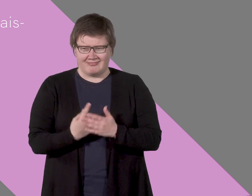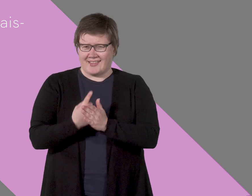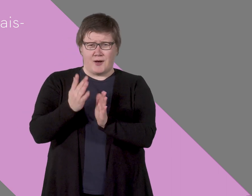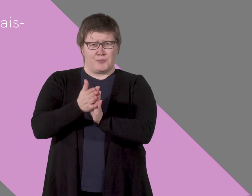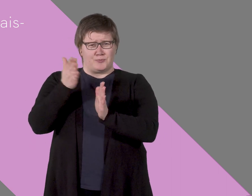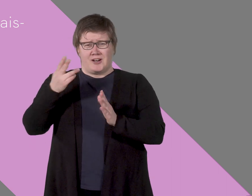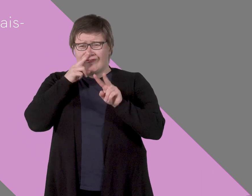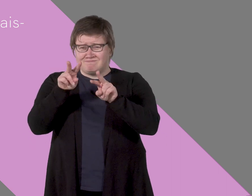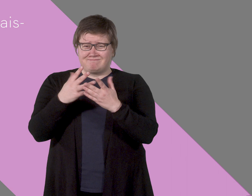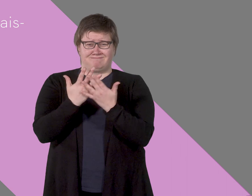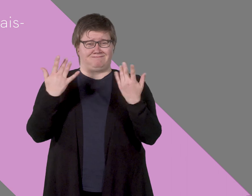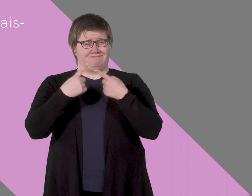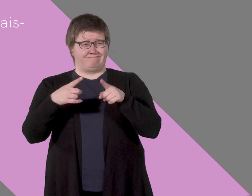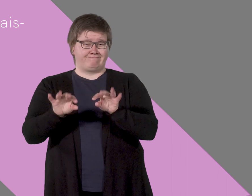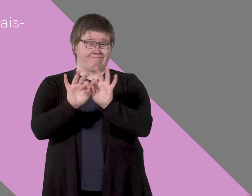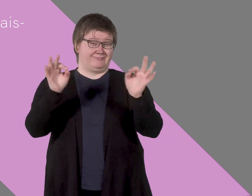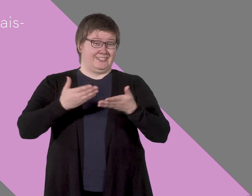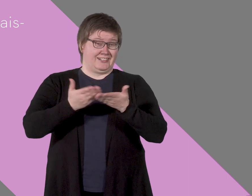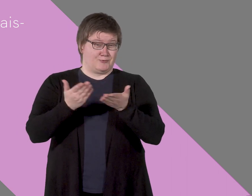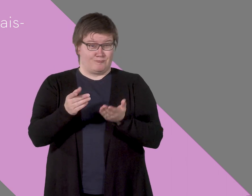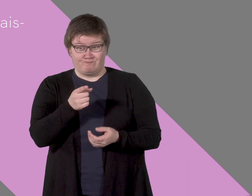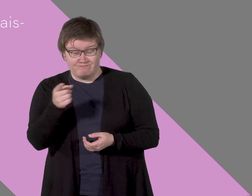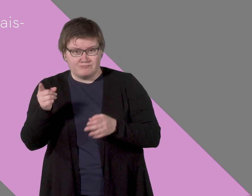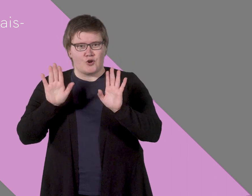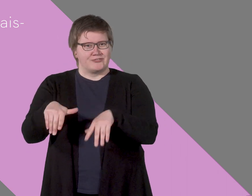Tapahtuman aikana nähtiin toinen toistaan mainiompia esityksiä, -